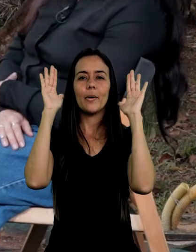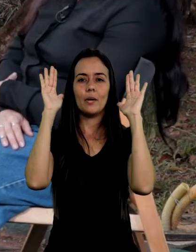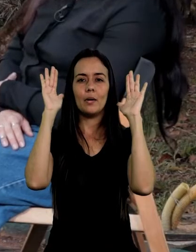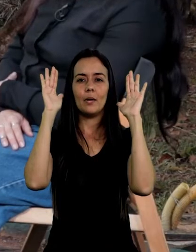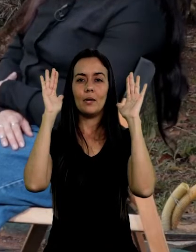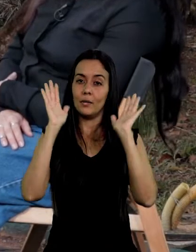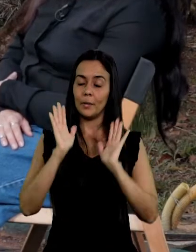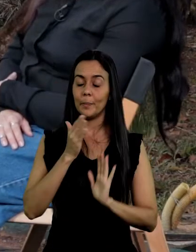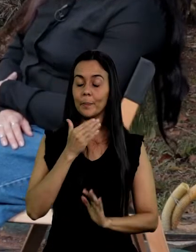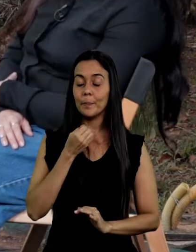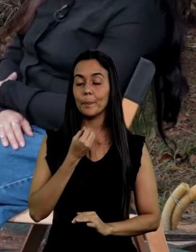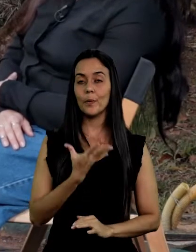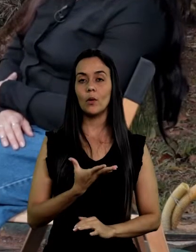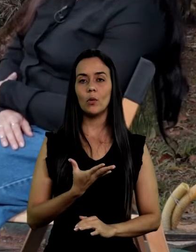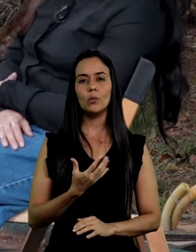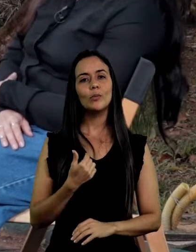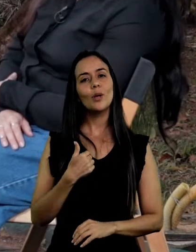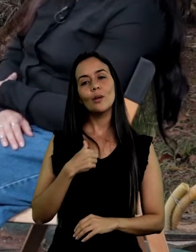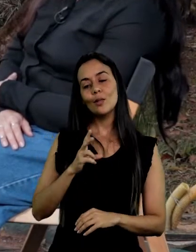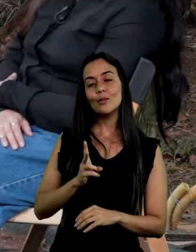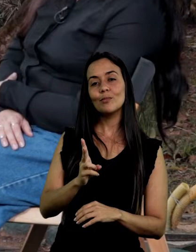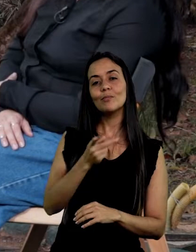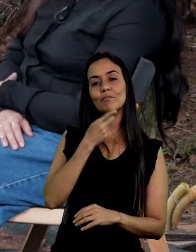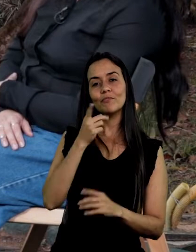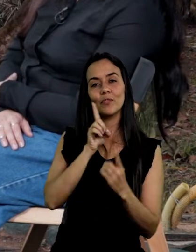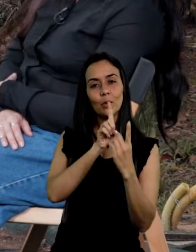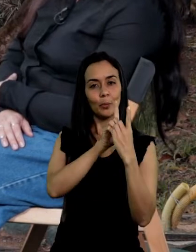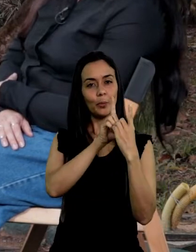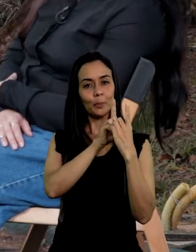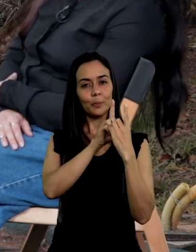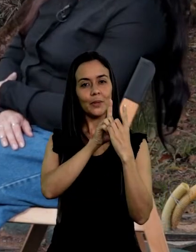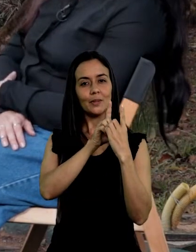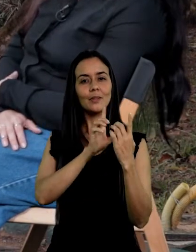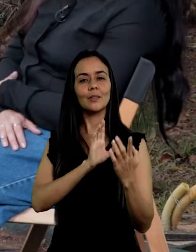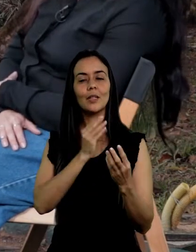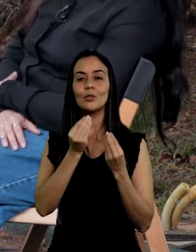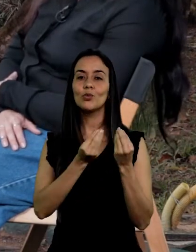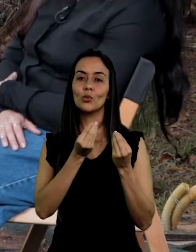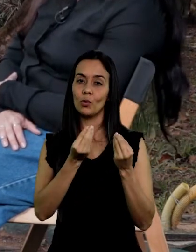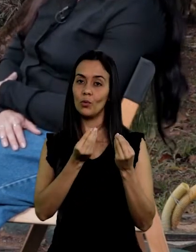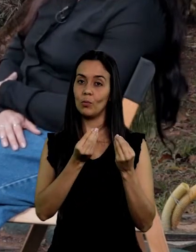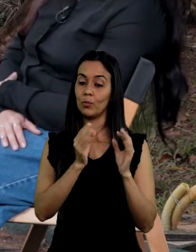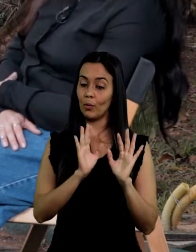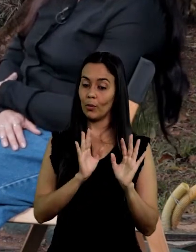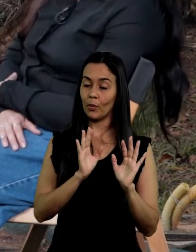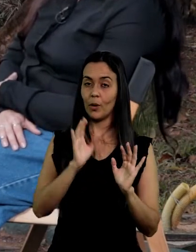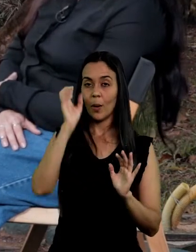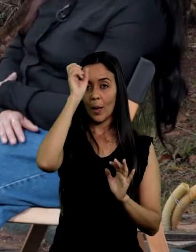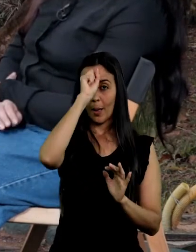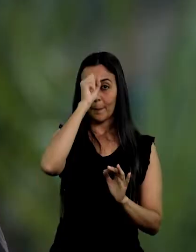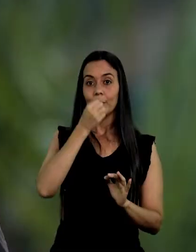É, eu costumo falar pros pacientes: Acho que a gente aprende melhor com o sofrimento, né?